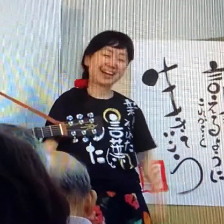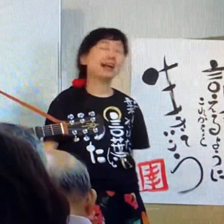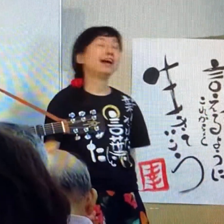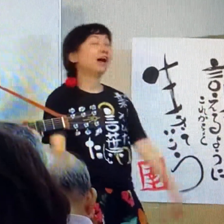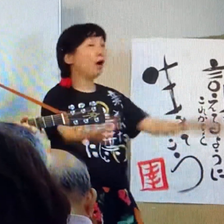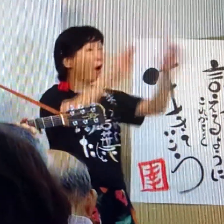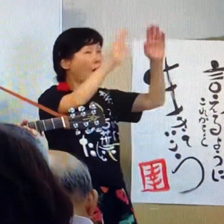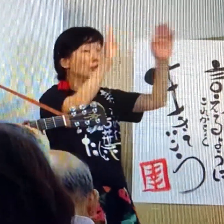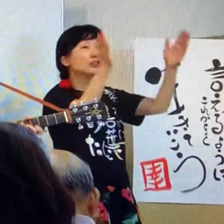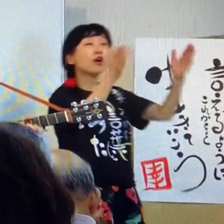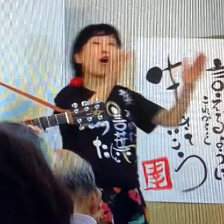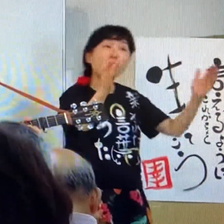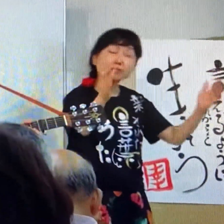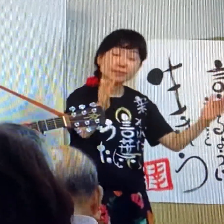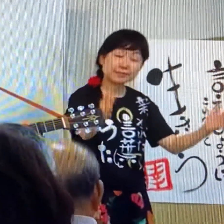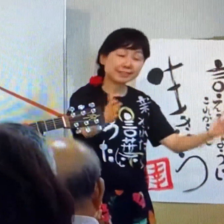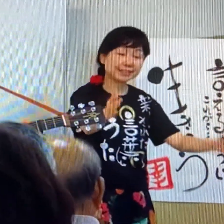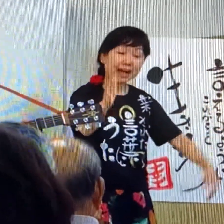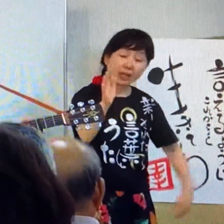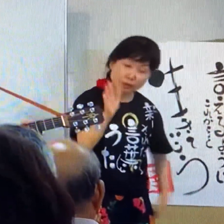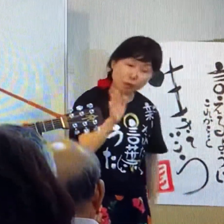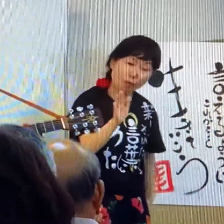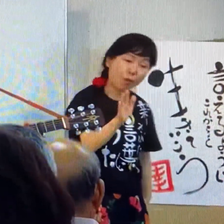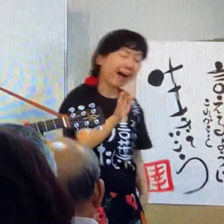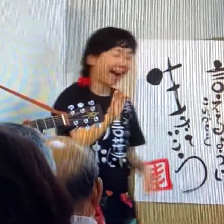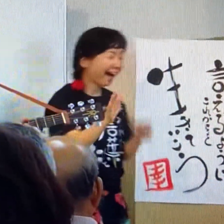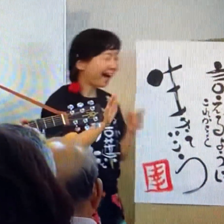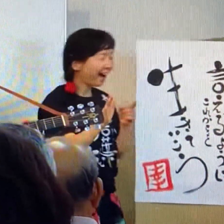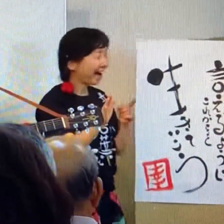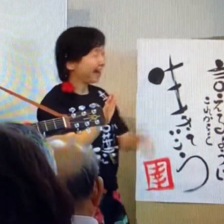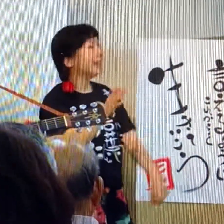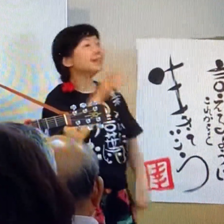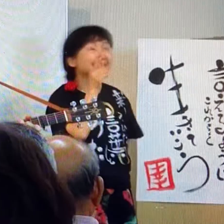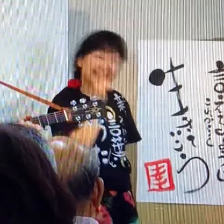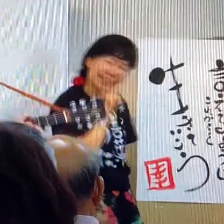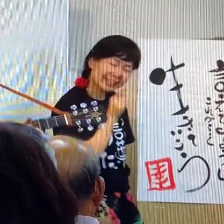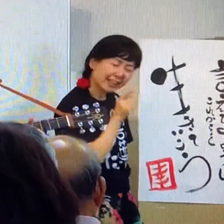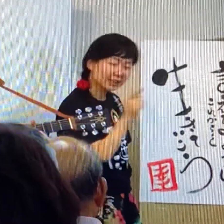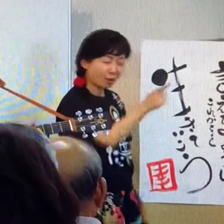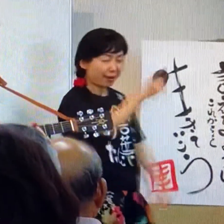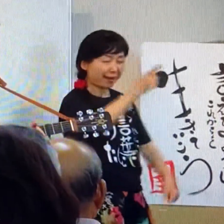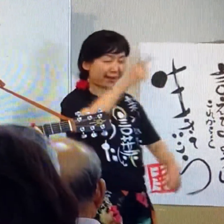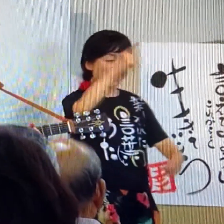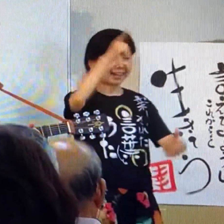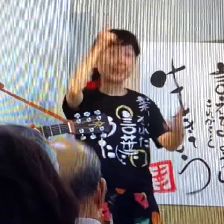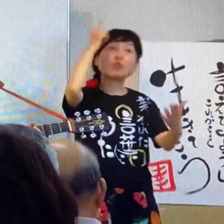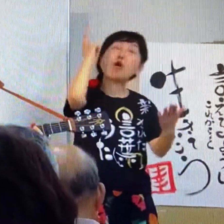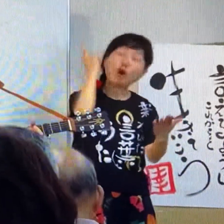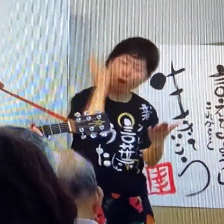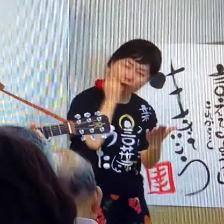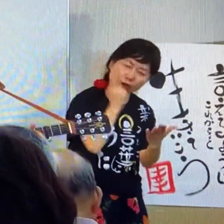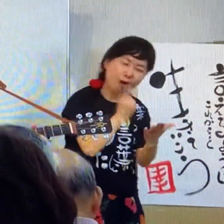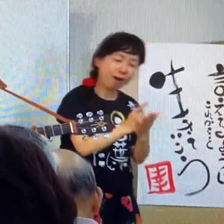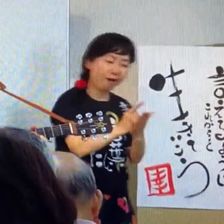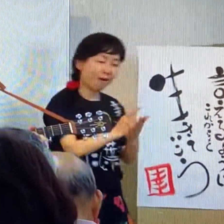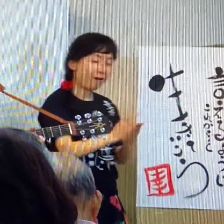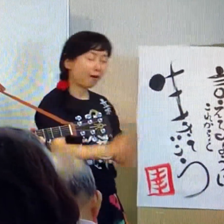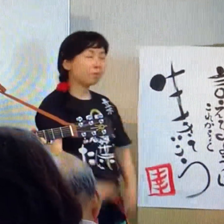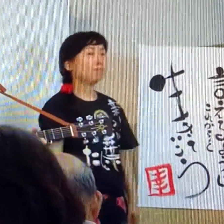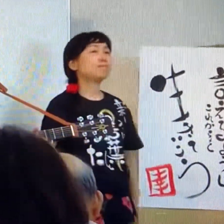存在とは ただそれだけのこと